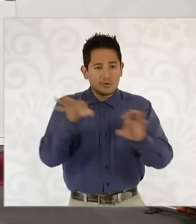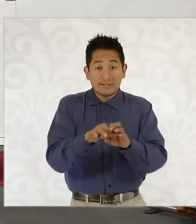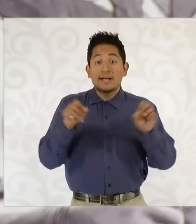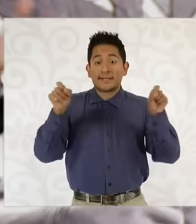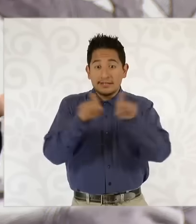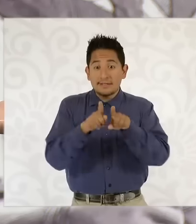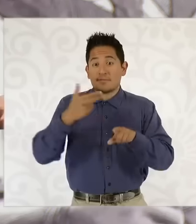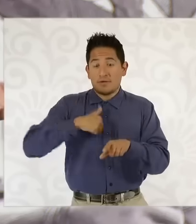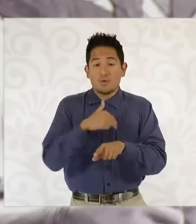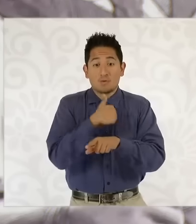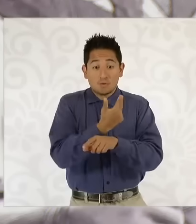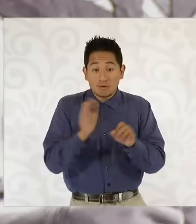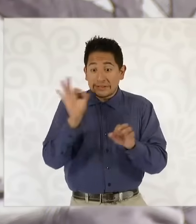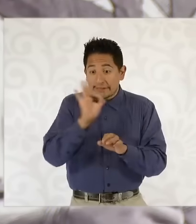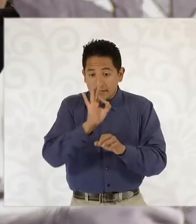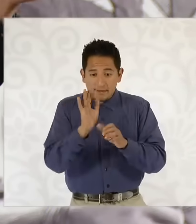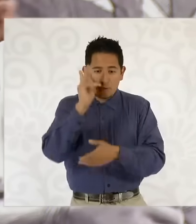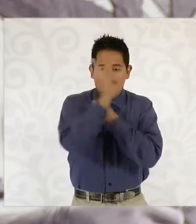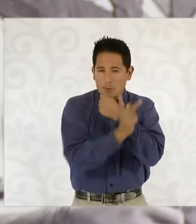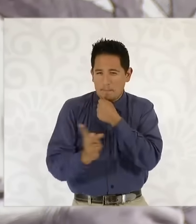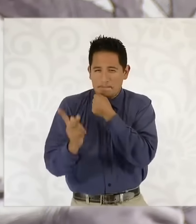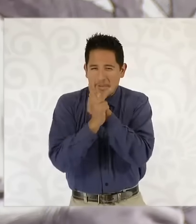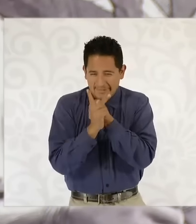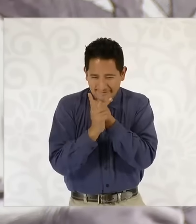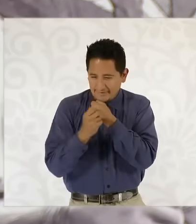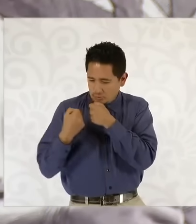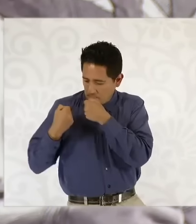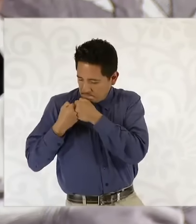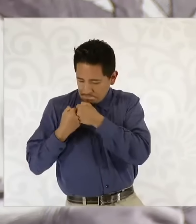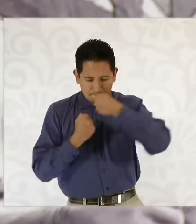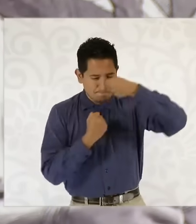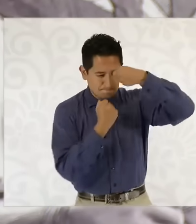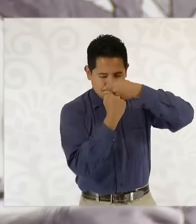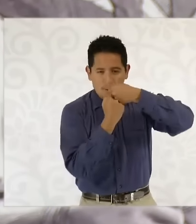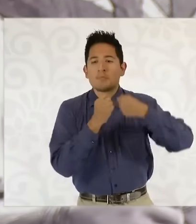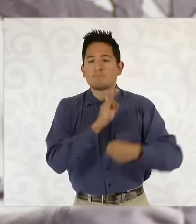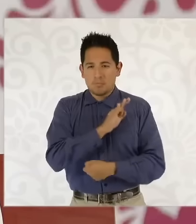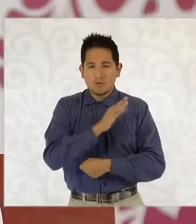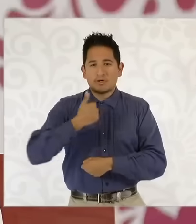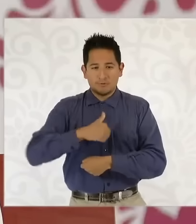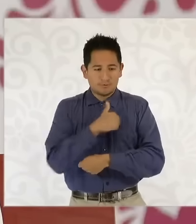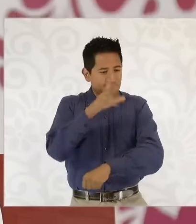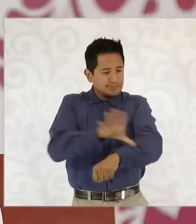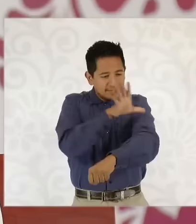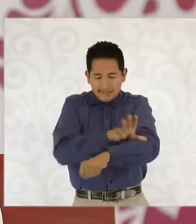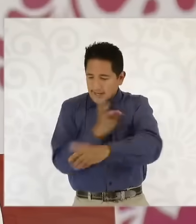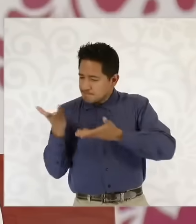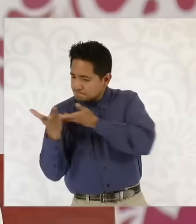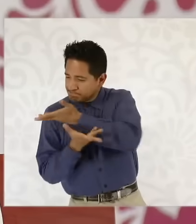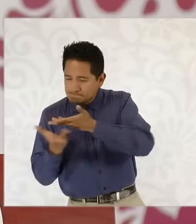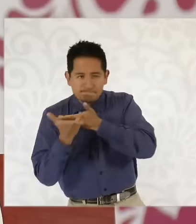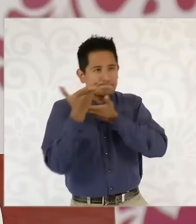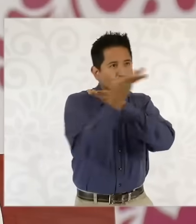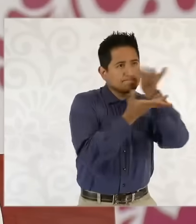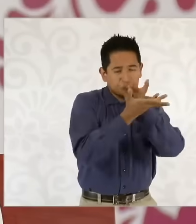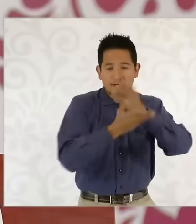entre países vecinos a través de enlaces internacionales. Todo esto es lo que facisión.